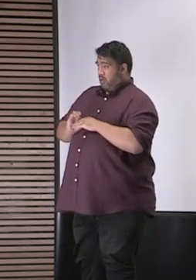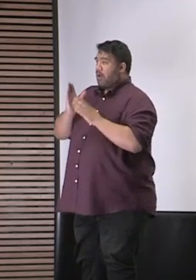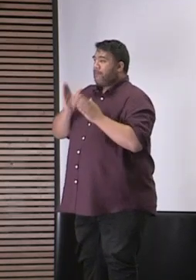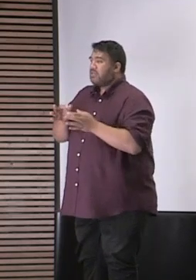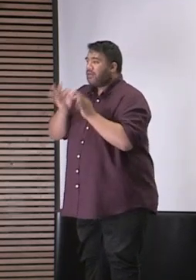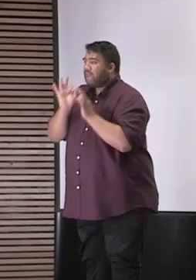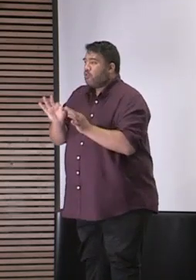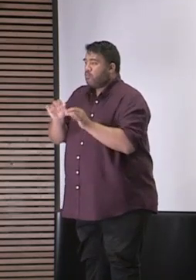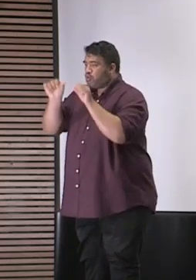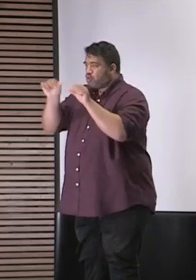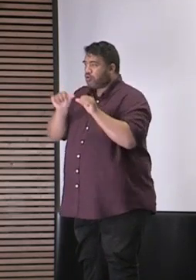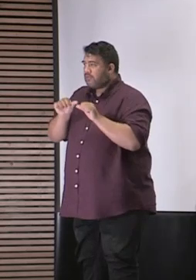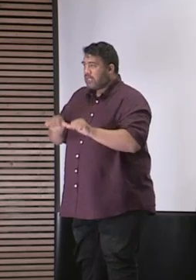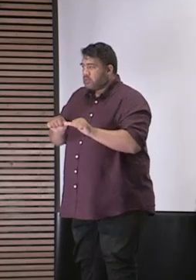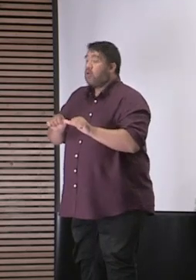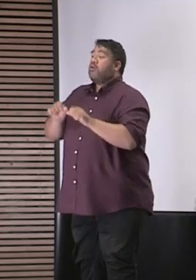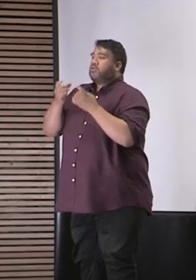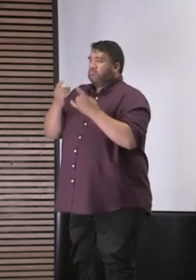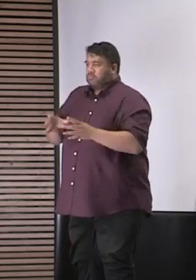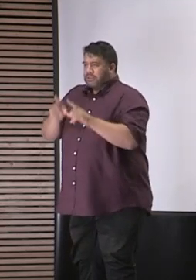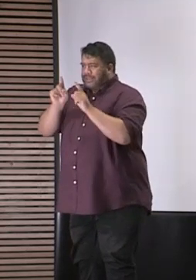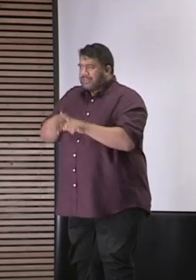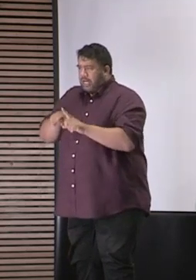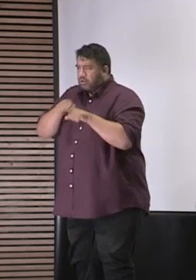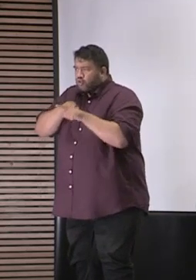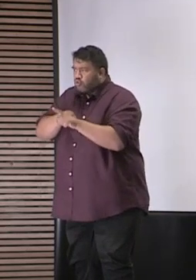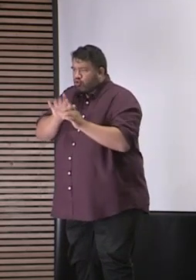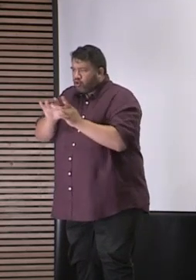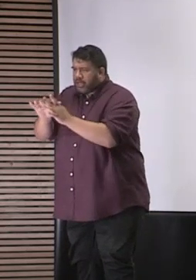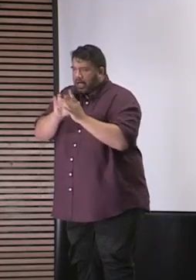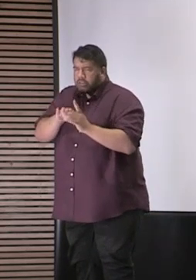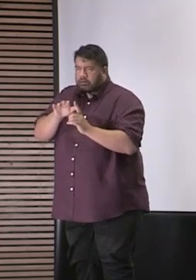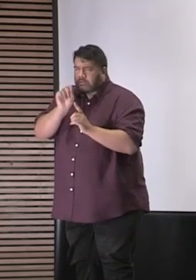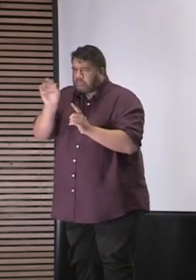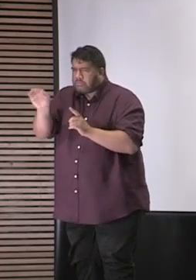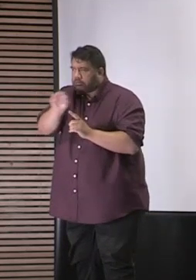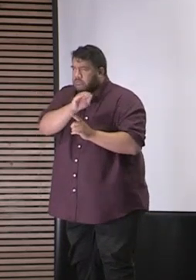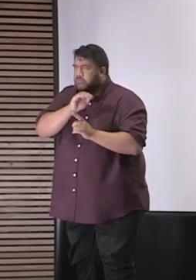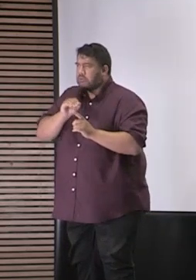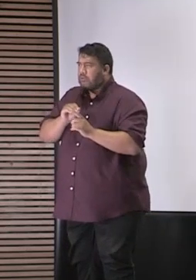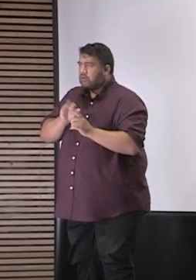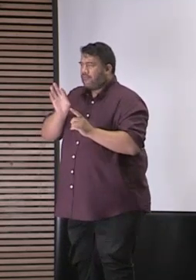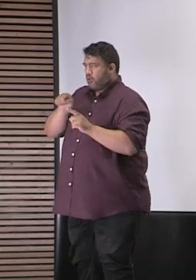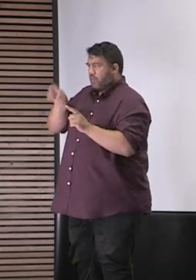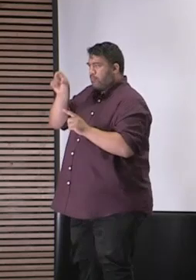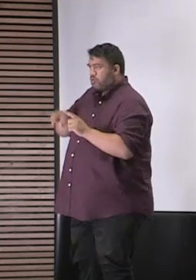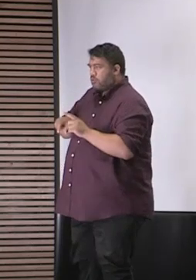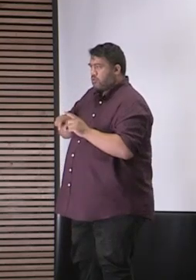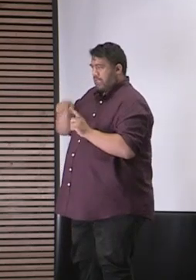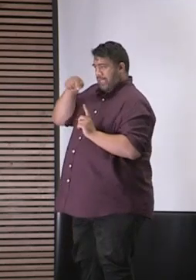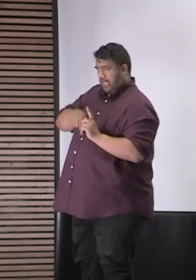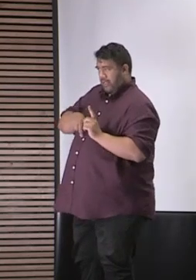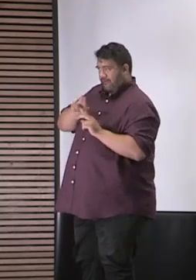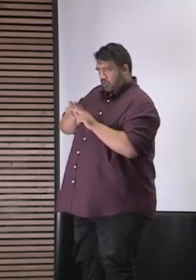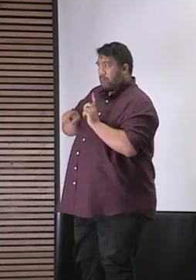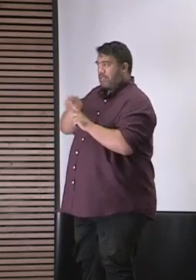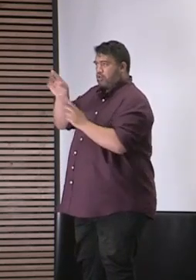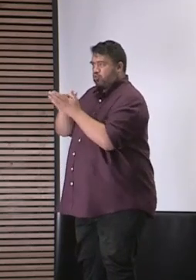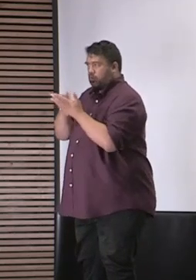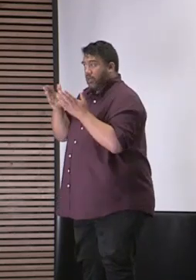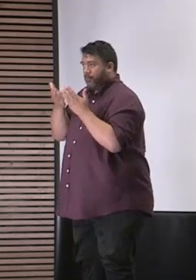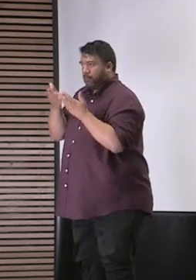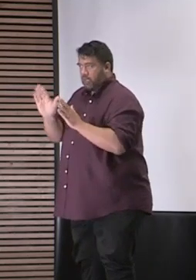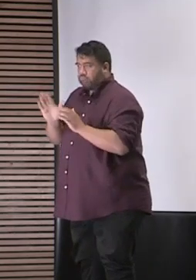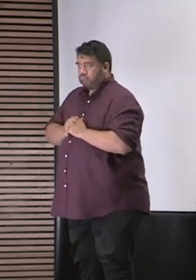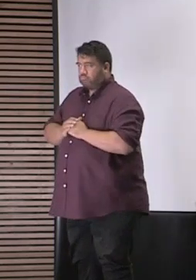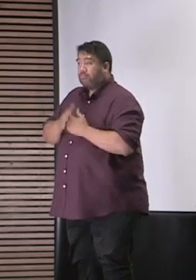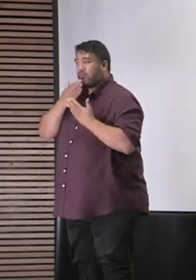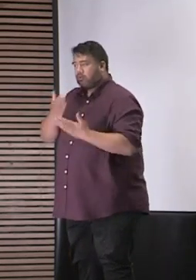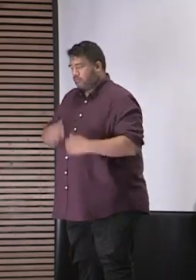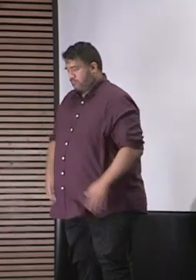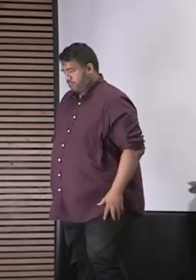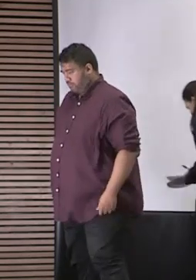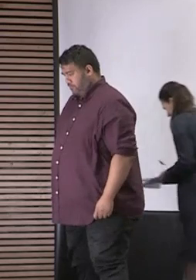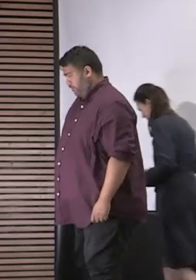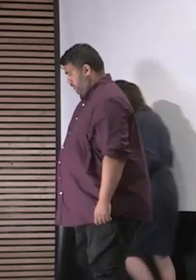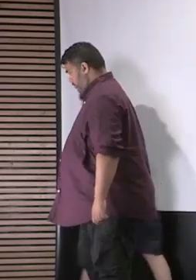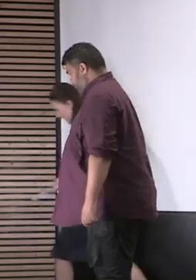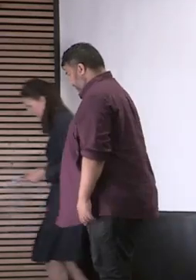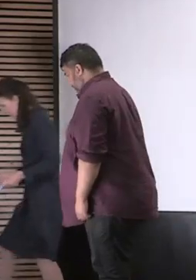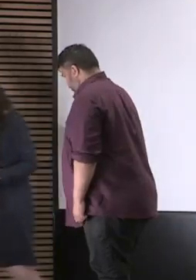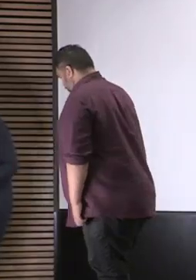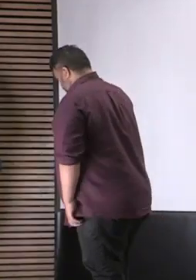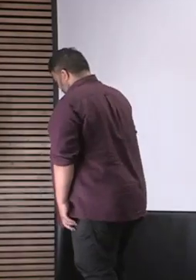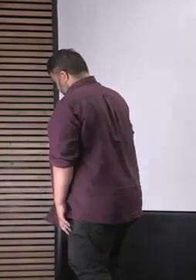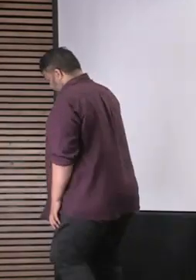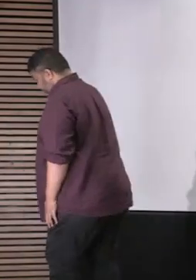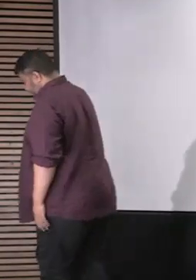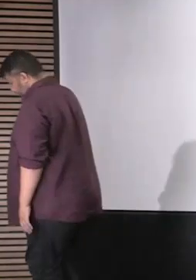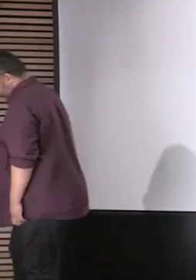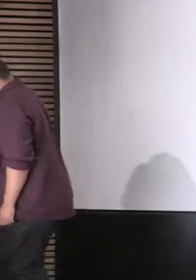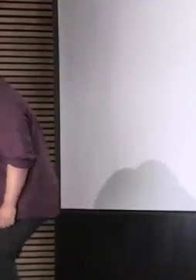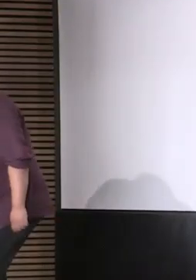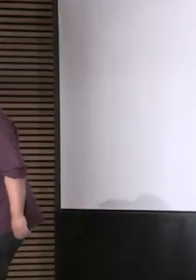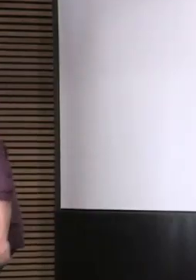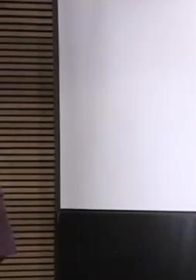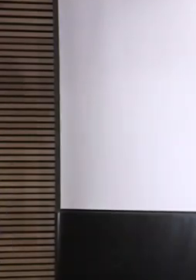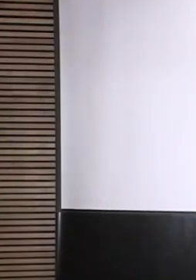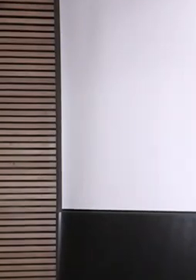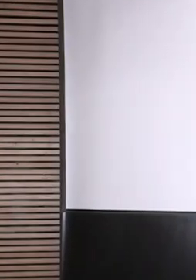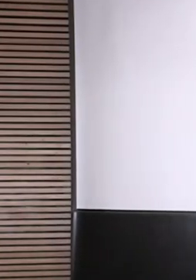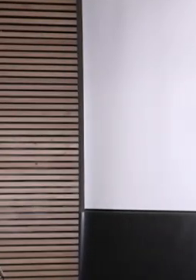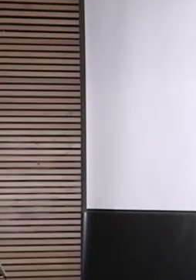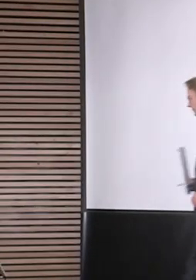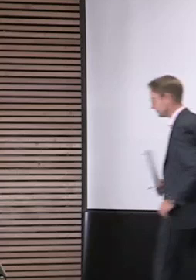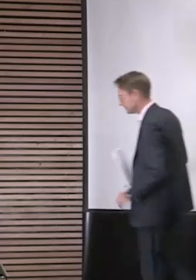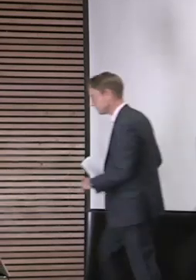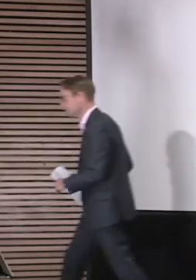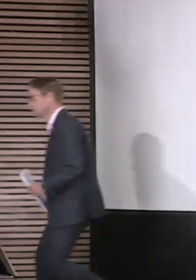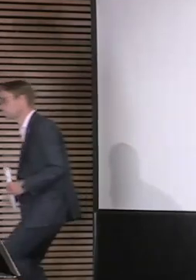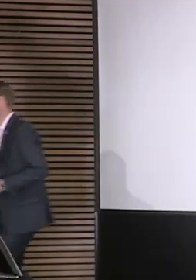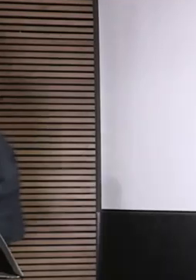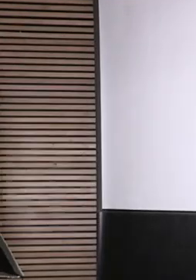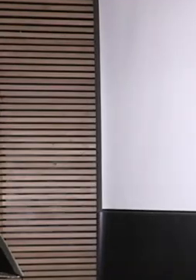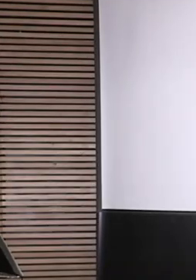cada país tiene su propio punto